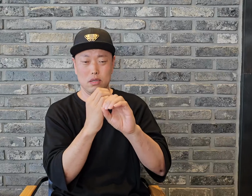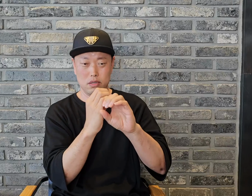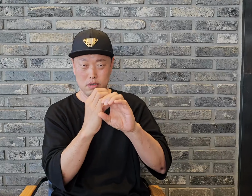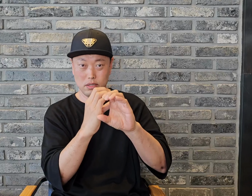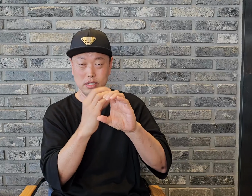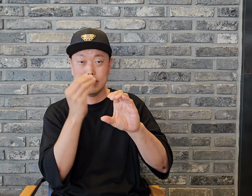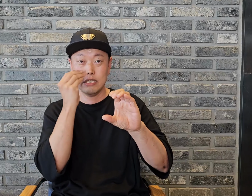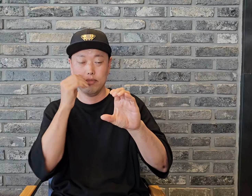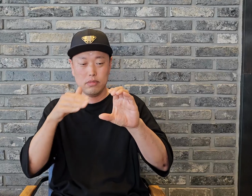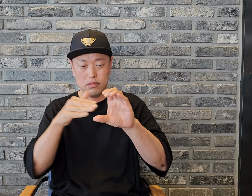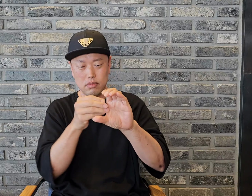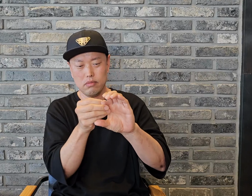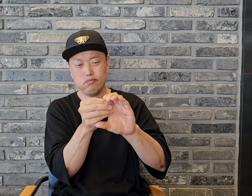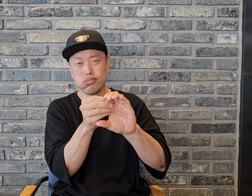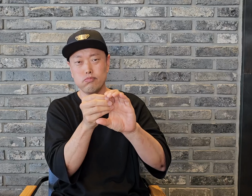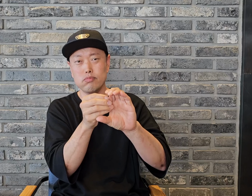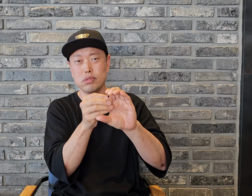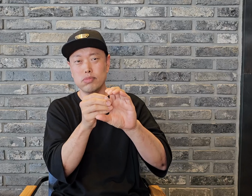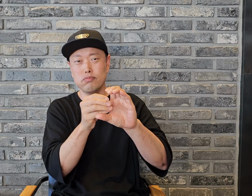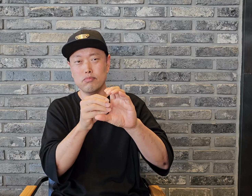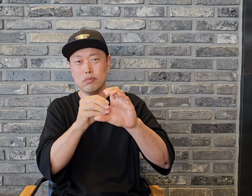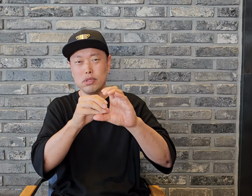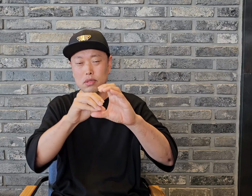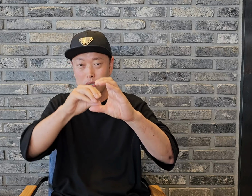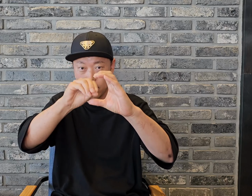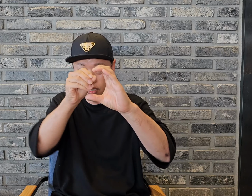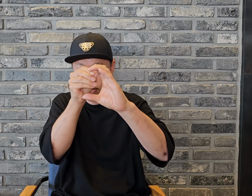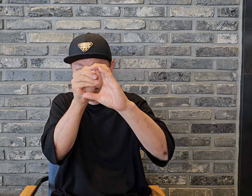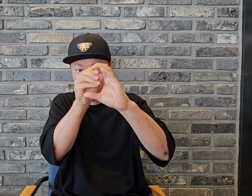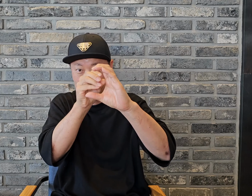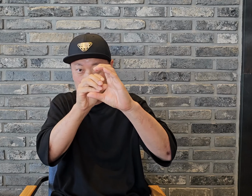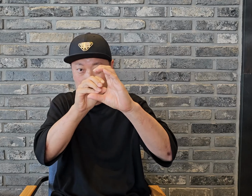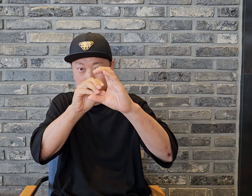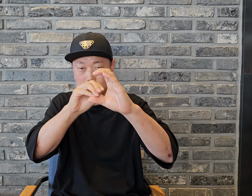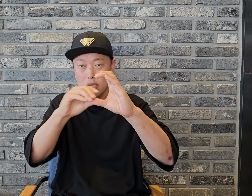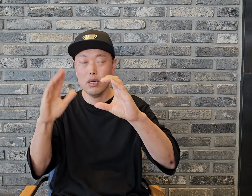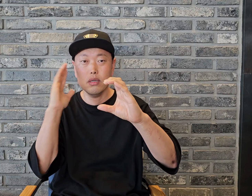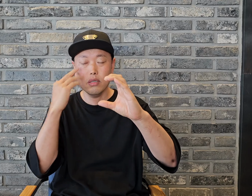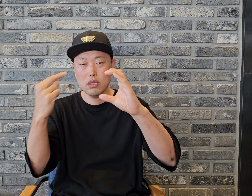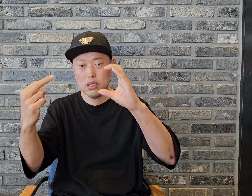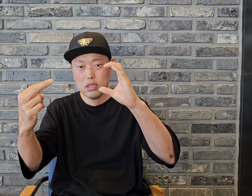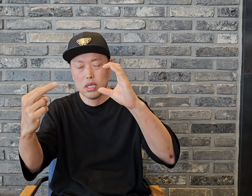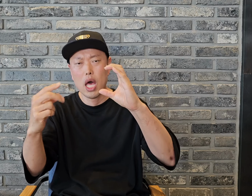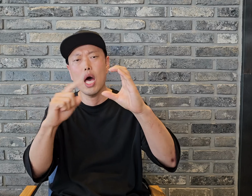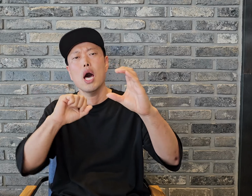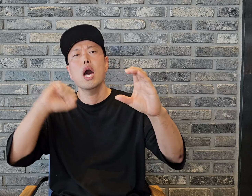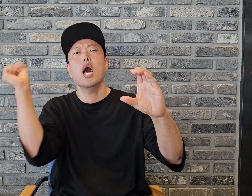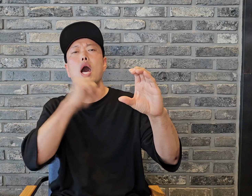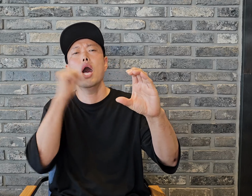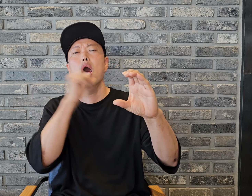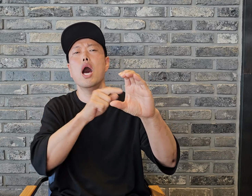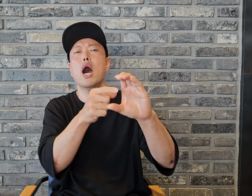Es ist richtig , mit Öl gefüllte Blutgefäße so in Gebärdensprache auszudrücken . Wenn man Öl in den Blutgefäßen zeigt,